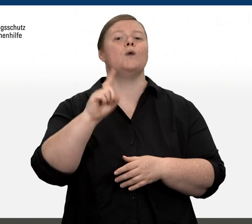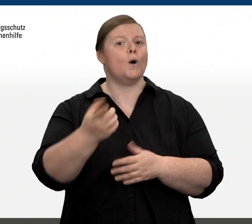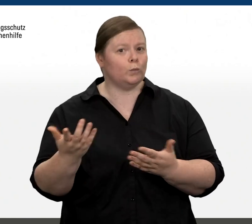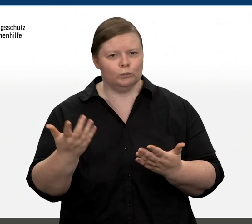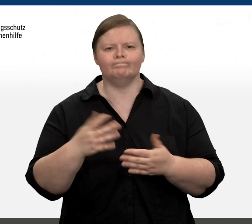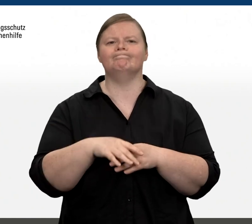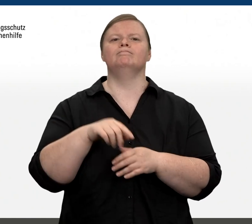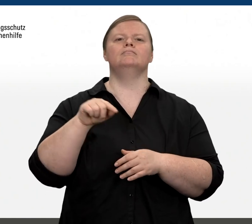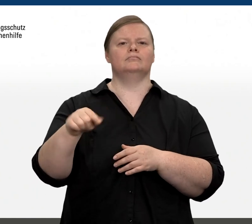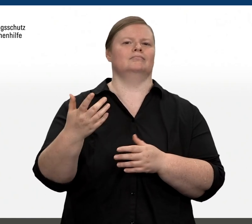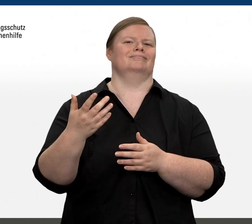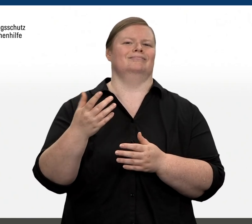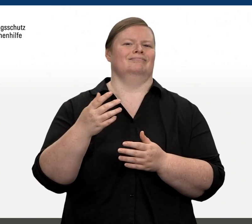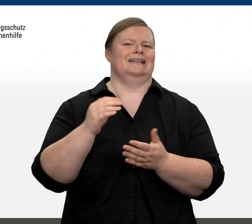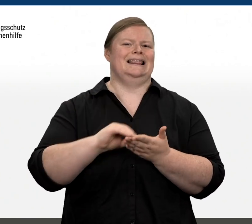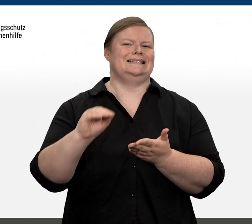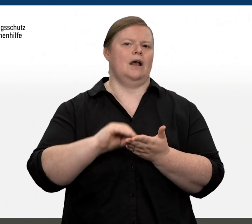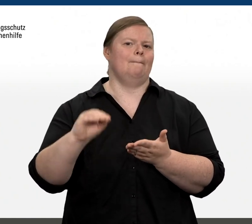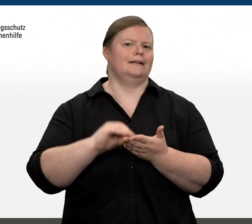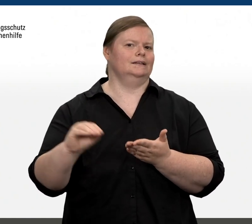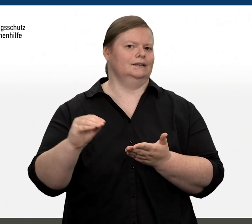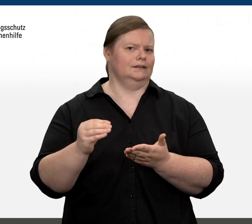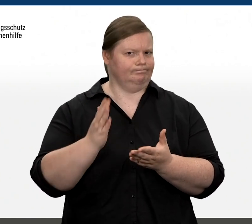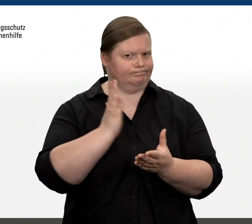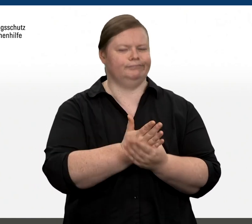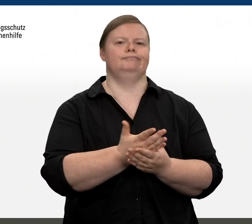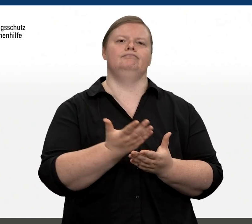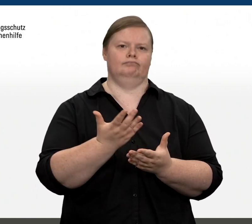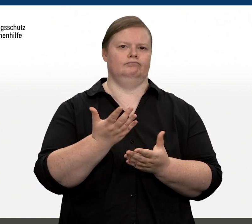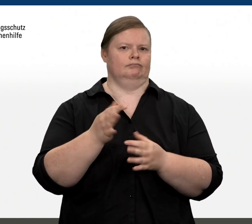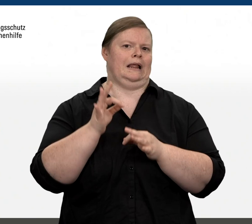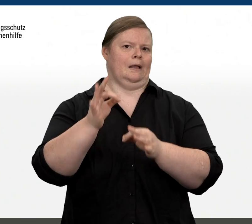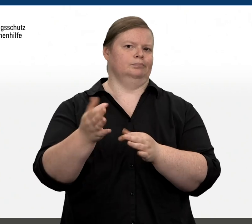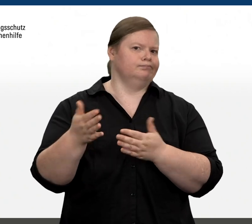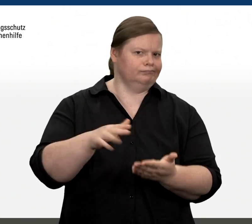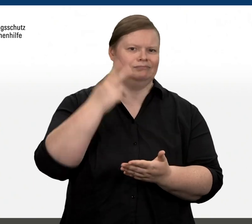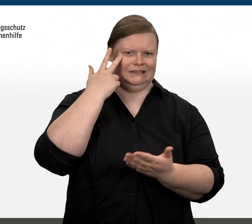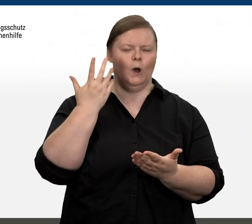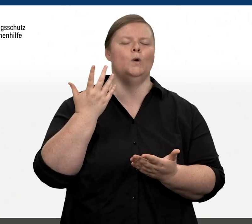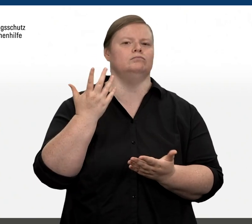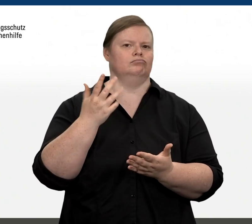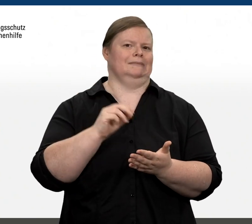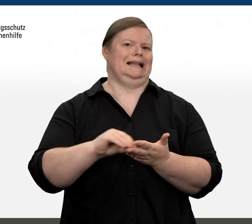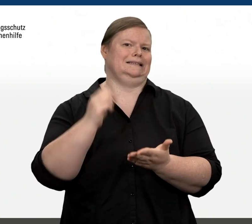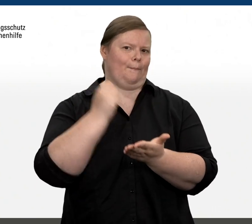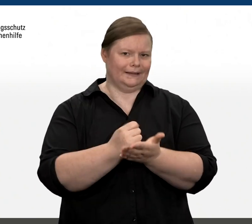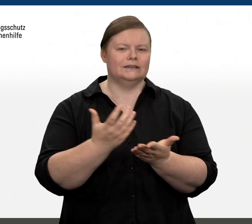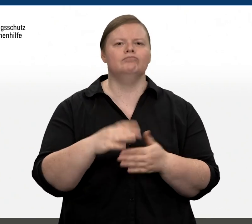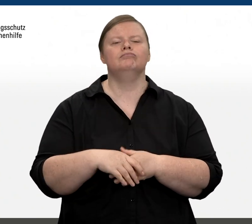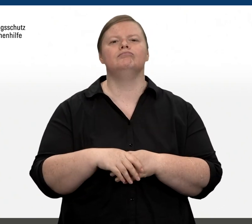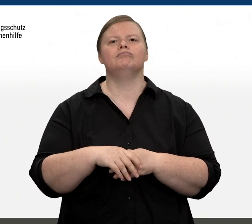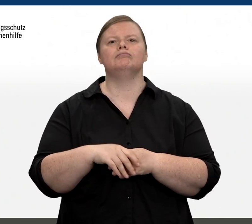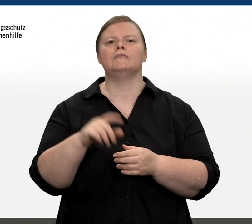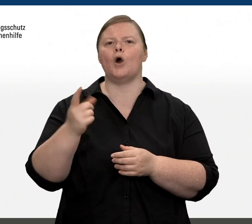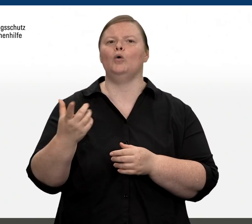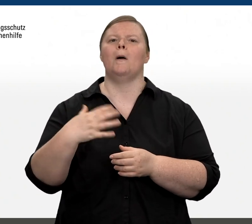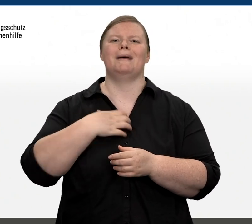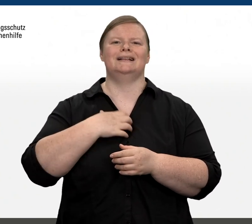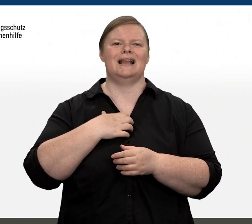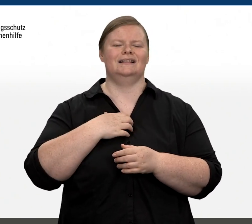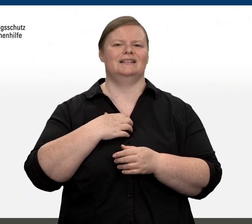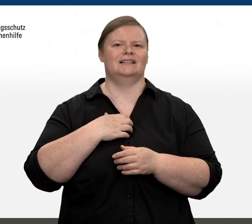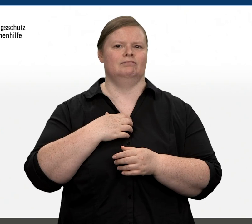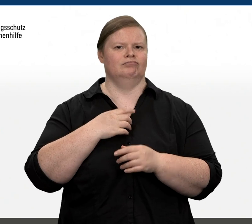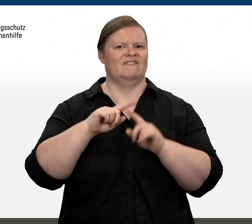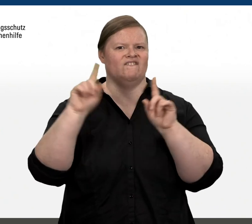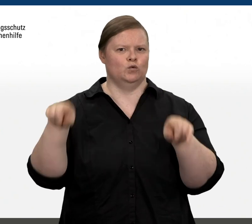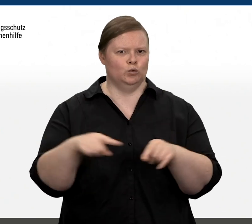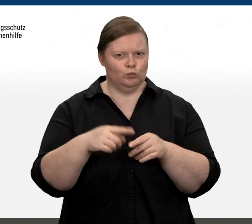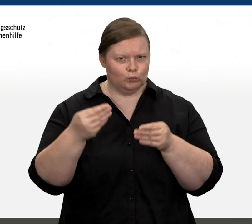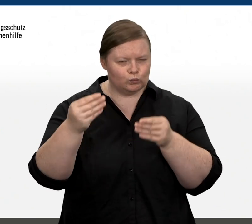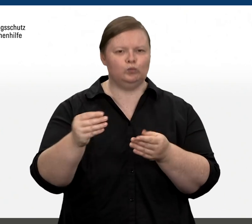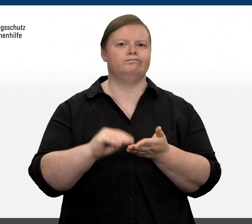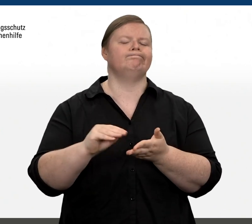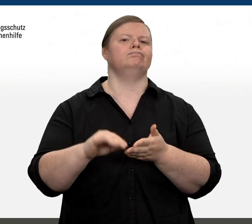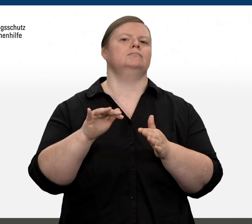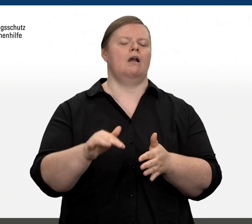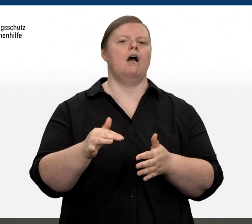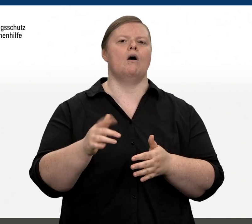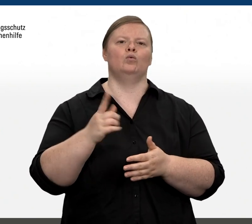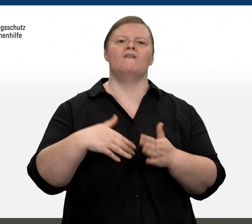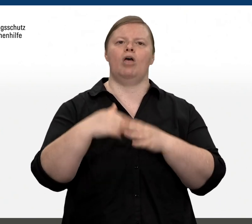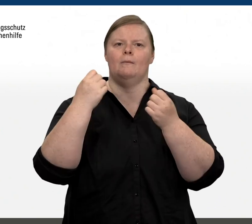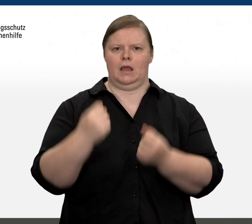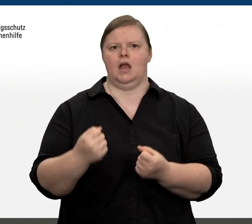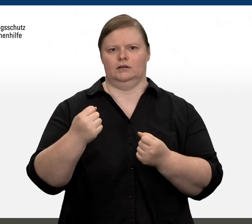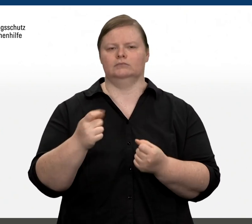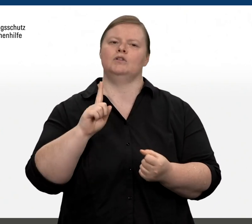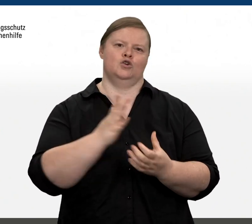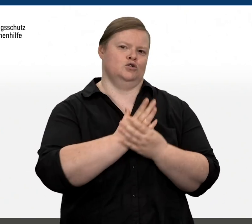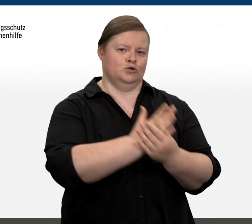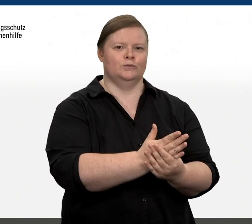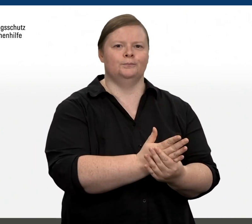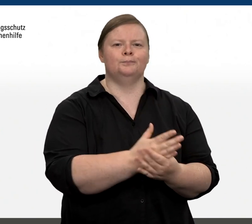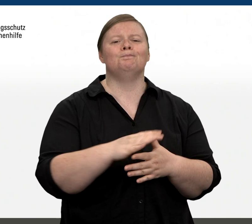Testament, Patientenverfügung und Vollmacht.